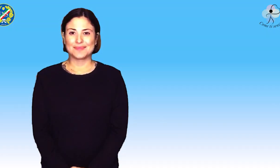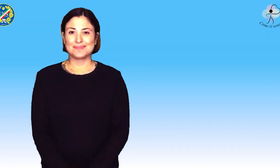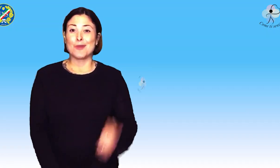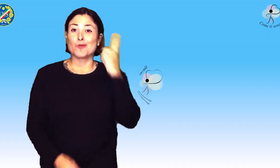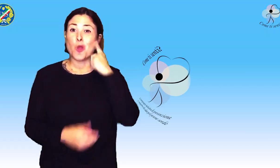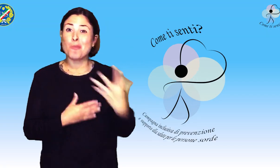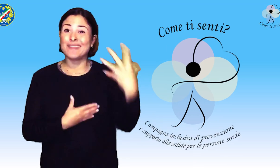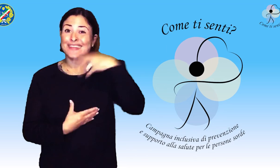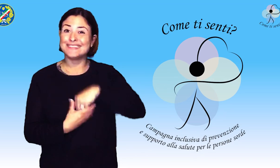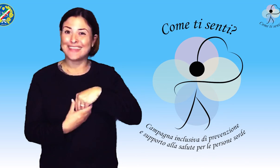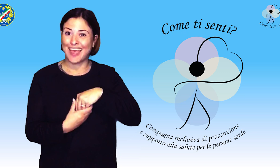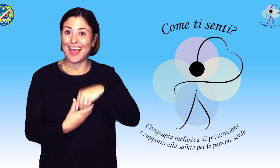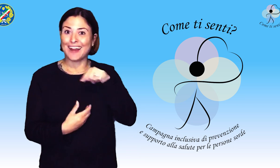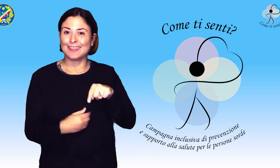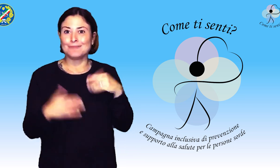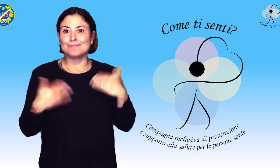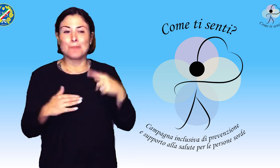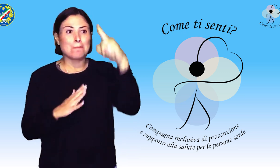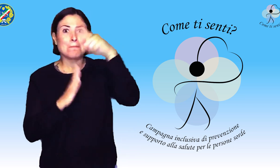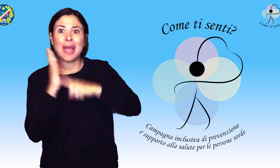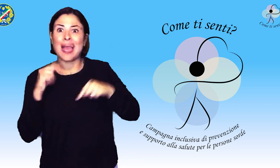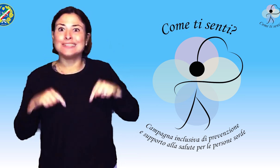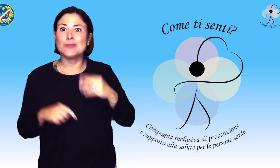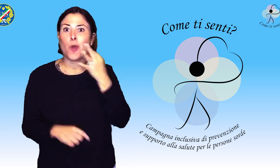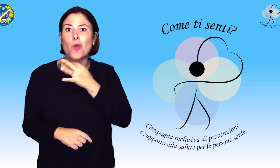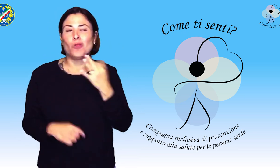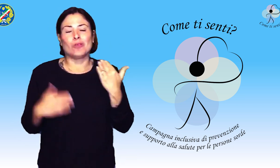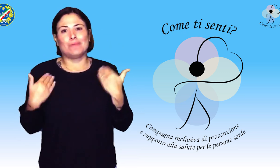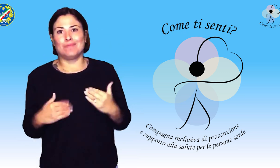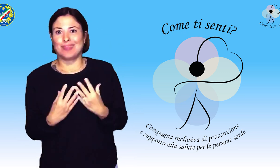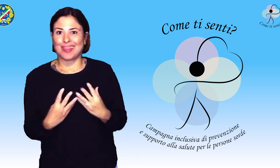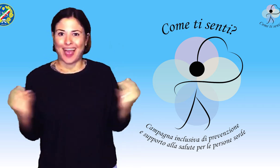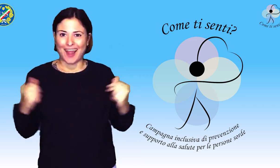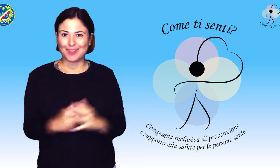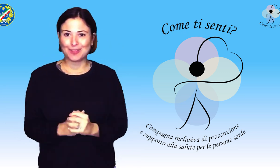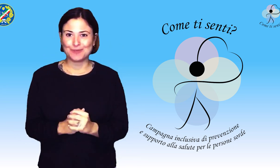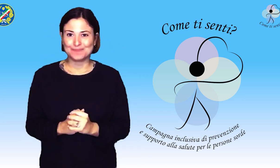Ottobre è un mese davvero intenso per Come Ti Senti,